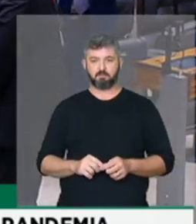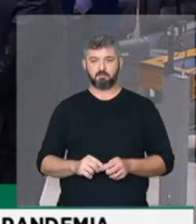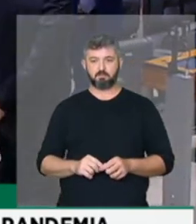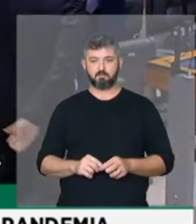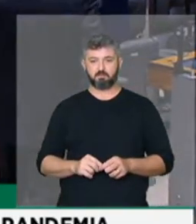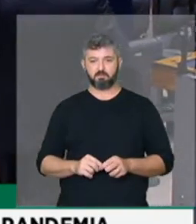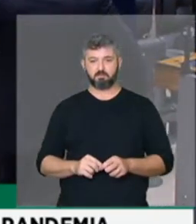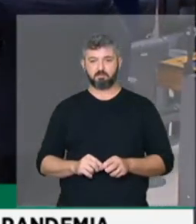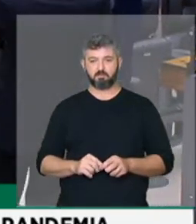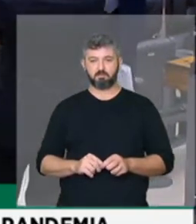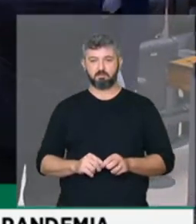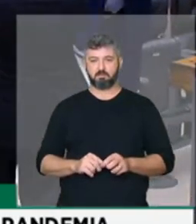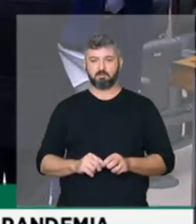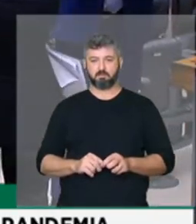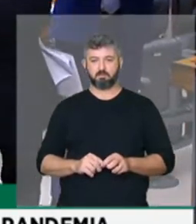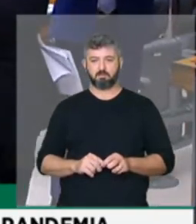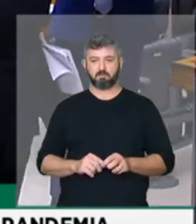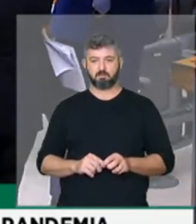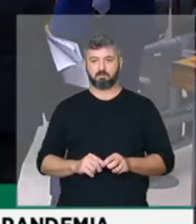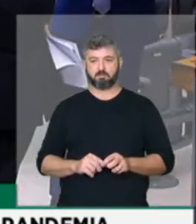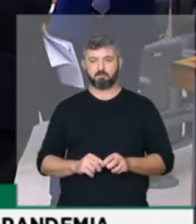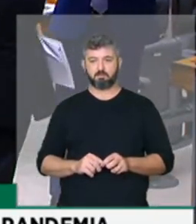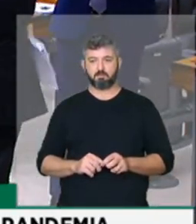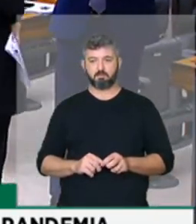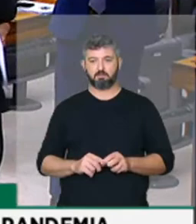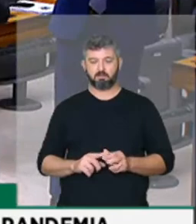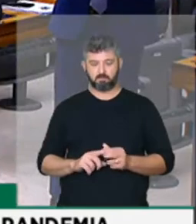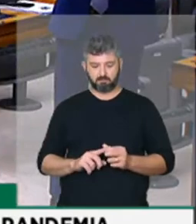TEXTO DA CÂMARA, NÃO É ISSO . [DEPUTADO]: QUEM QUER